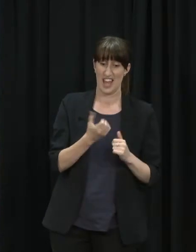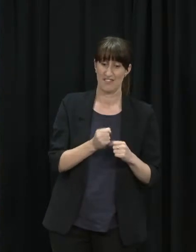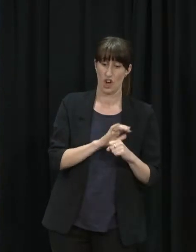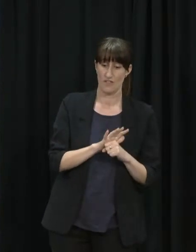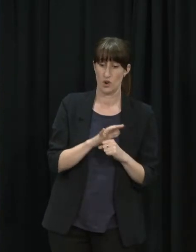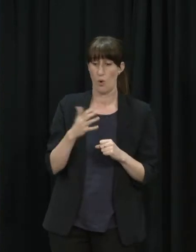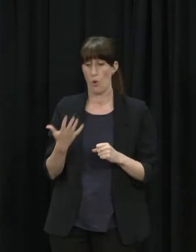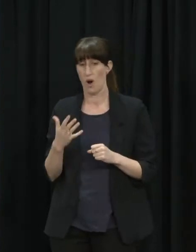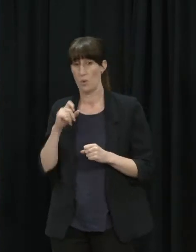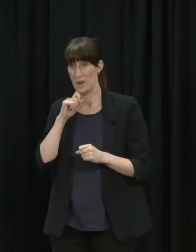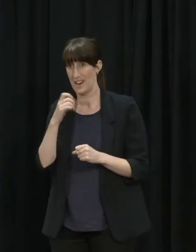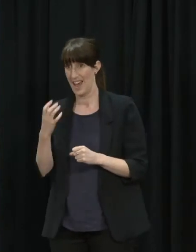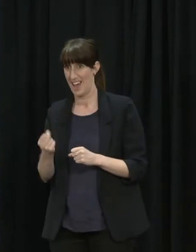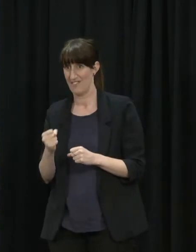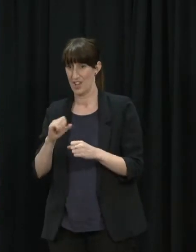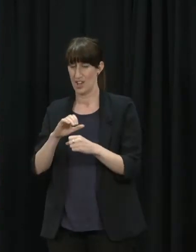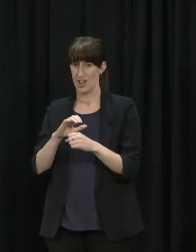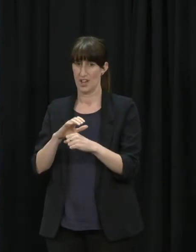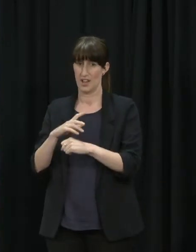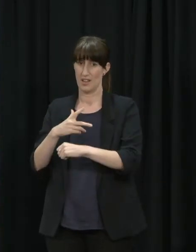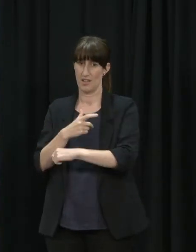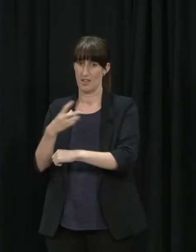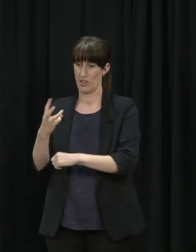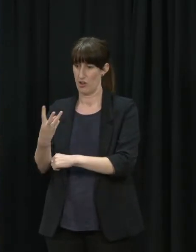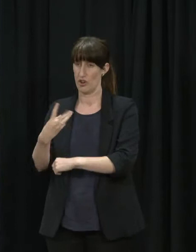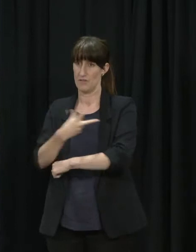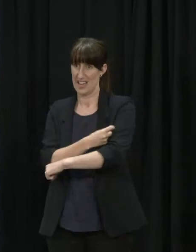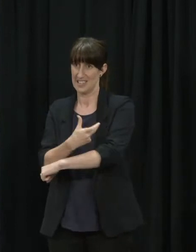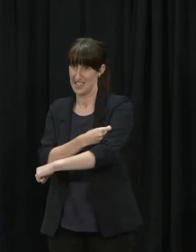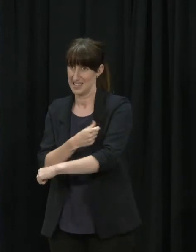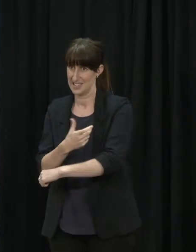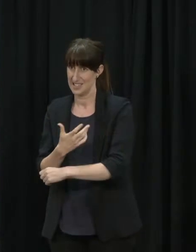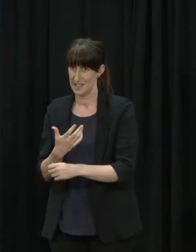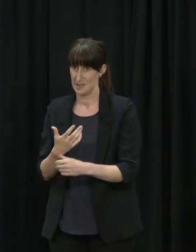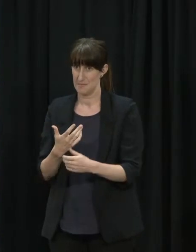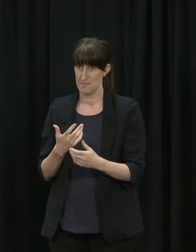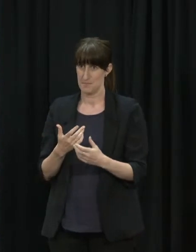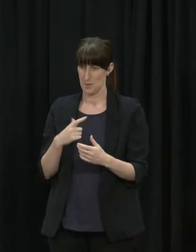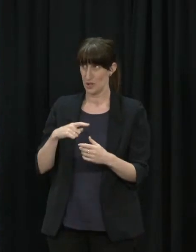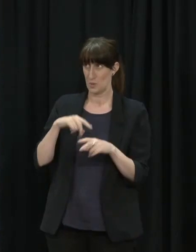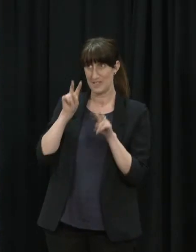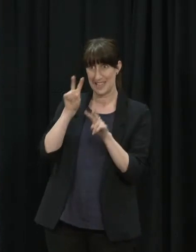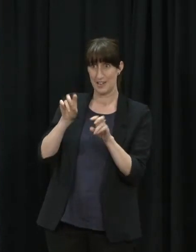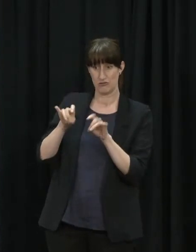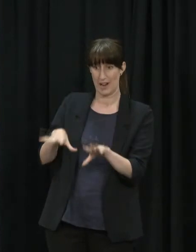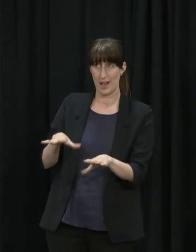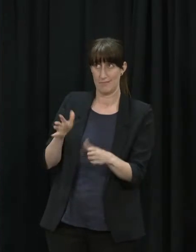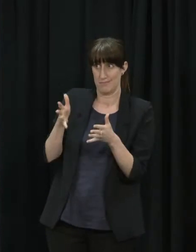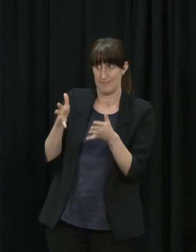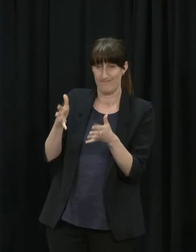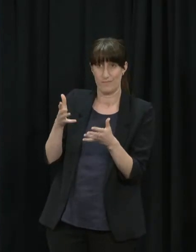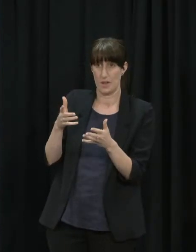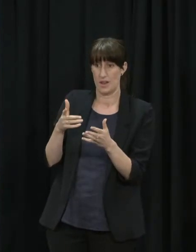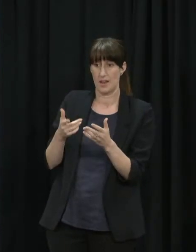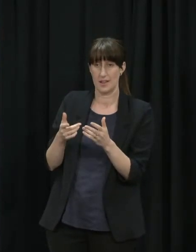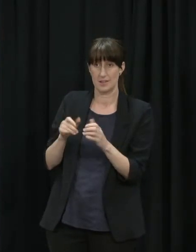kia whakanuia he omicron ranei?